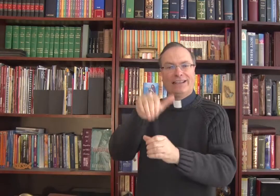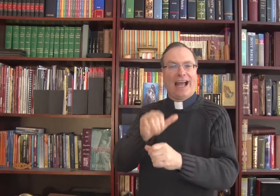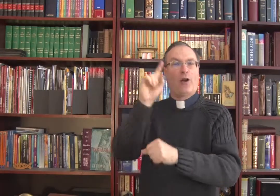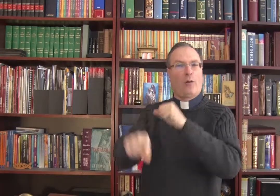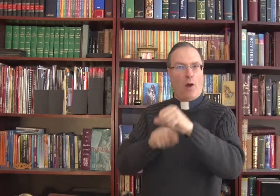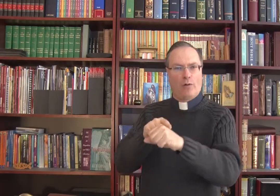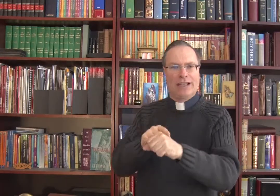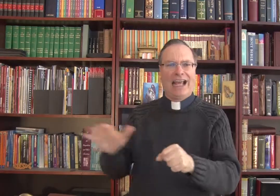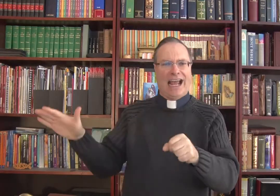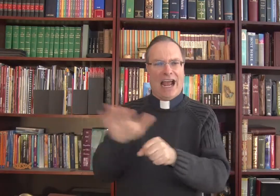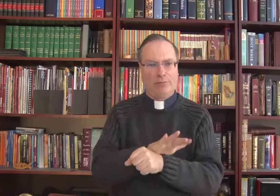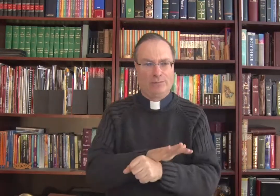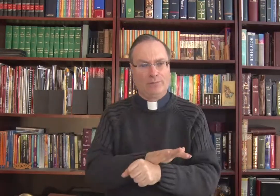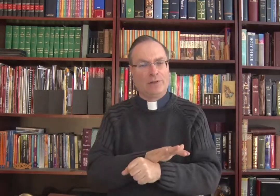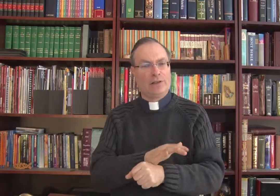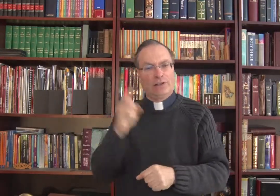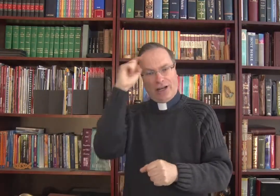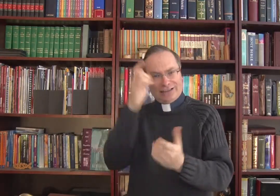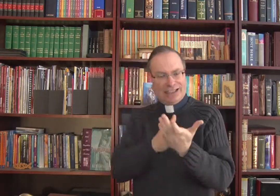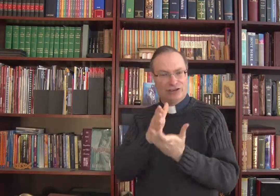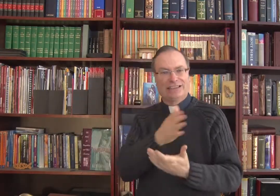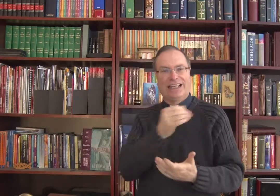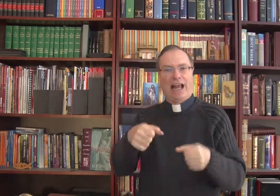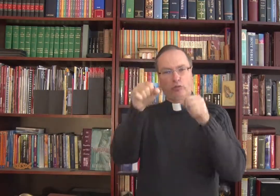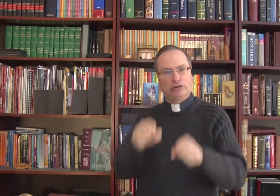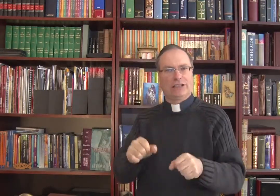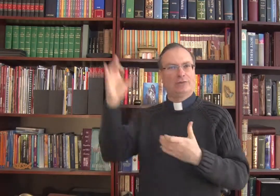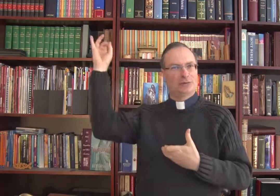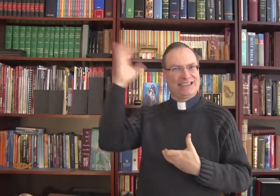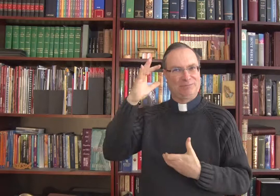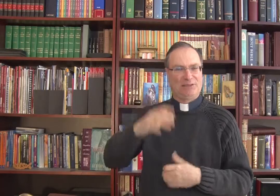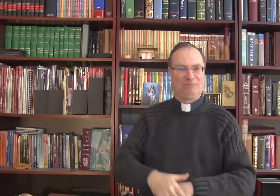dans le monde rempli de la sagesse et de la puissance de l’Esprit.